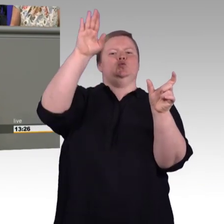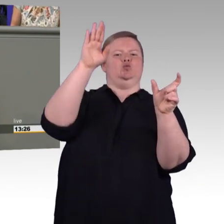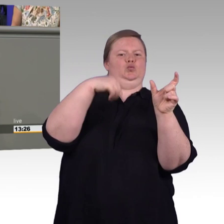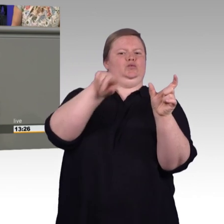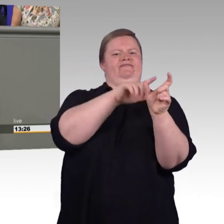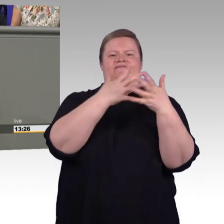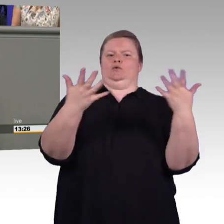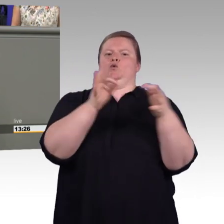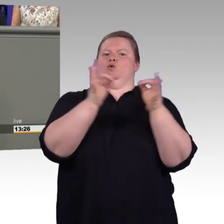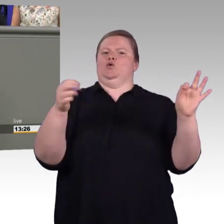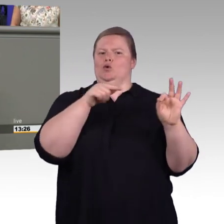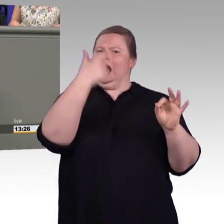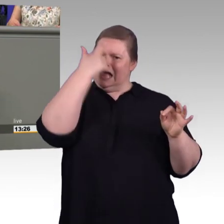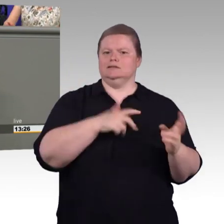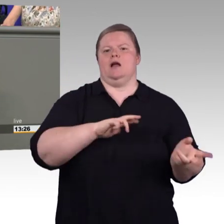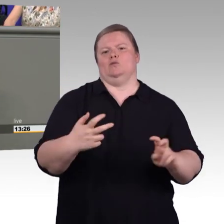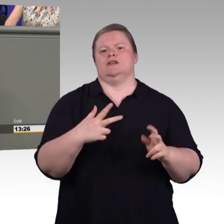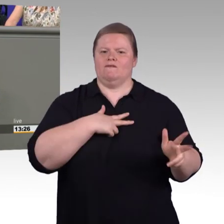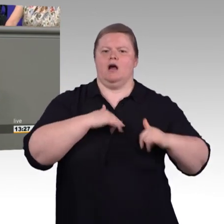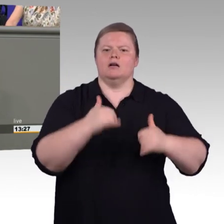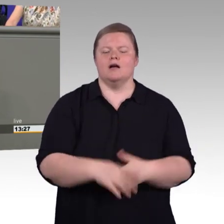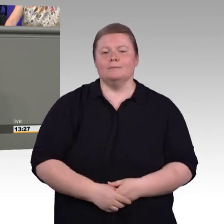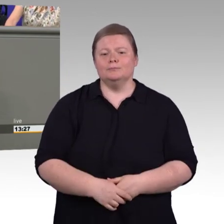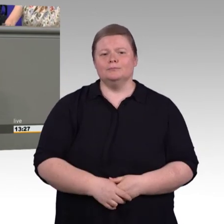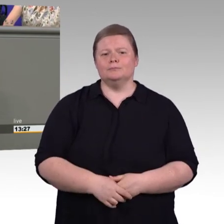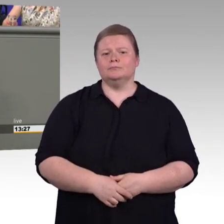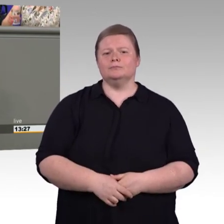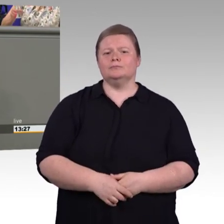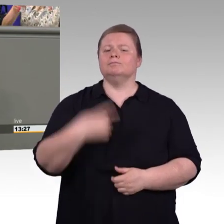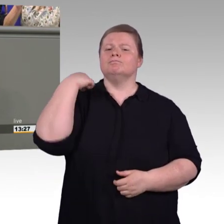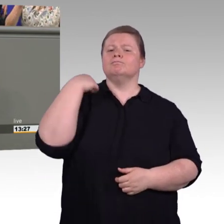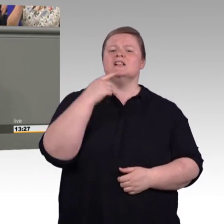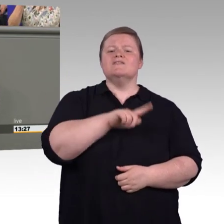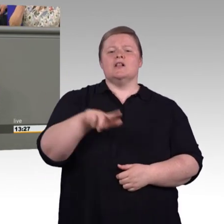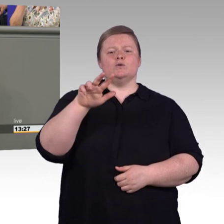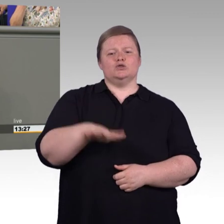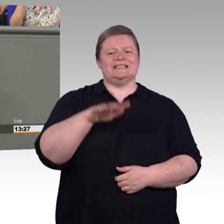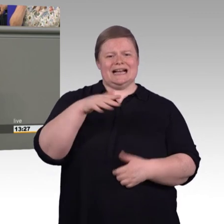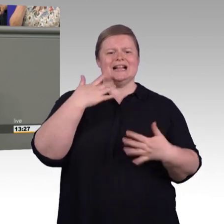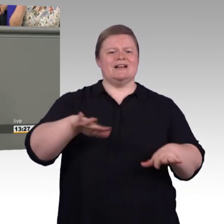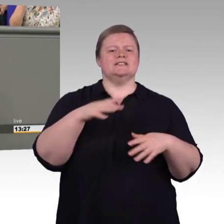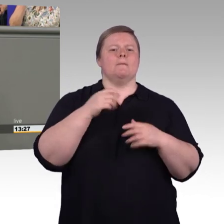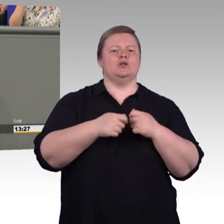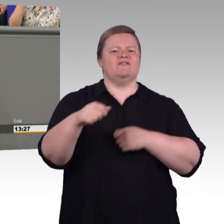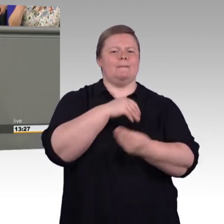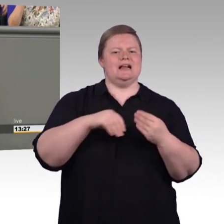und diese Stelle wird ganz unabhängig beobachten wie Kinderrechte umgesetzt werden